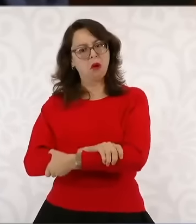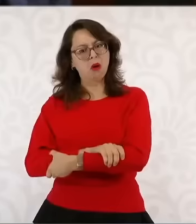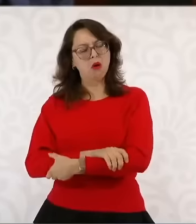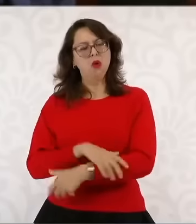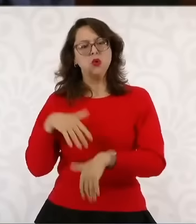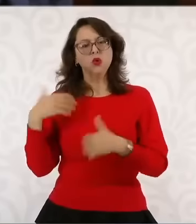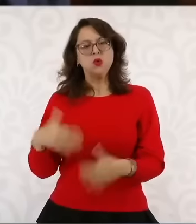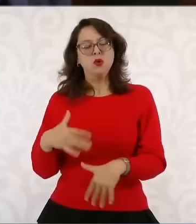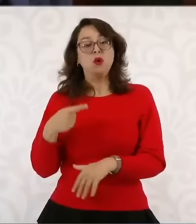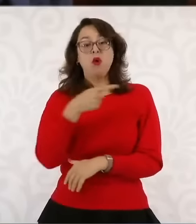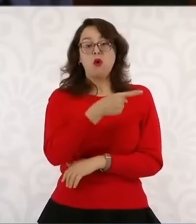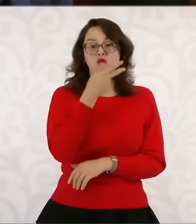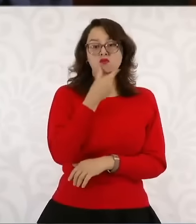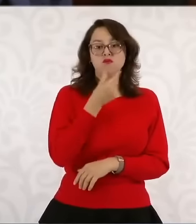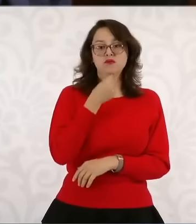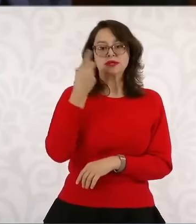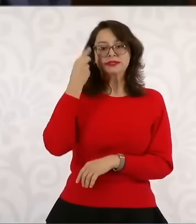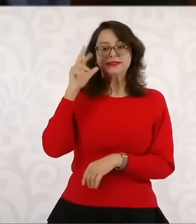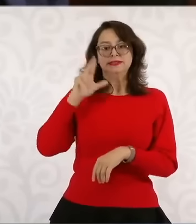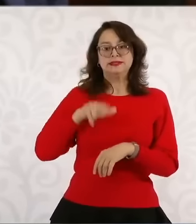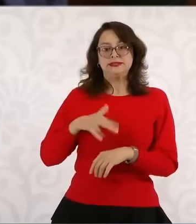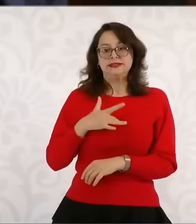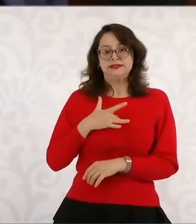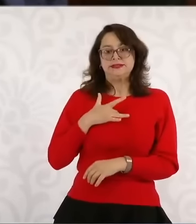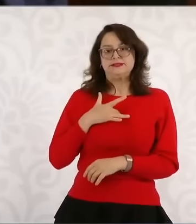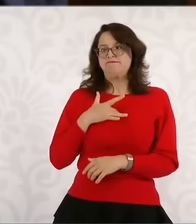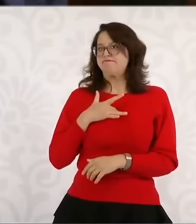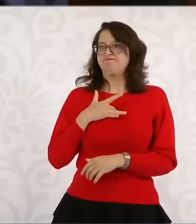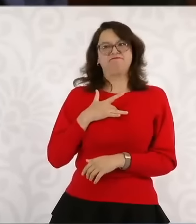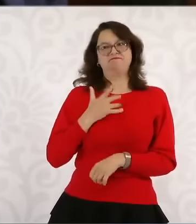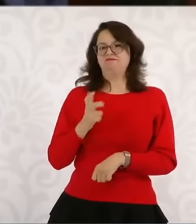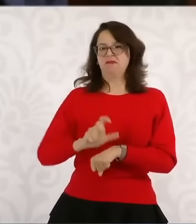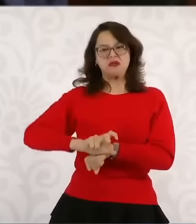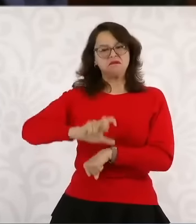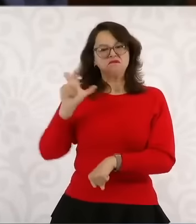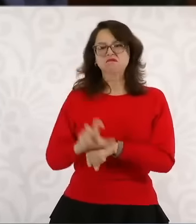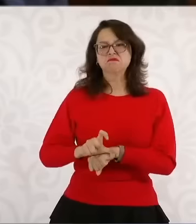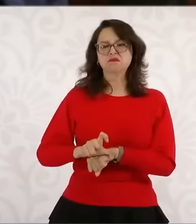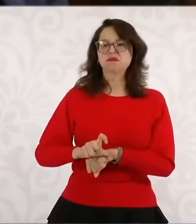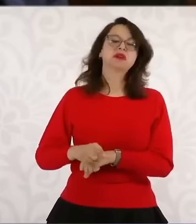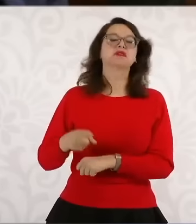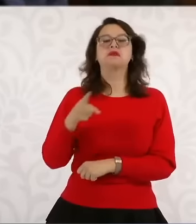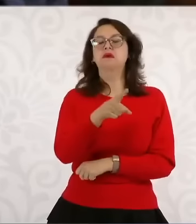el directivo hace una nueva presión machista, me parece, al decir que si alguna de ellas sale,